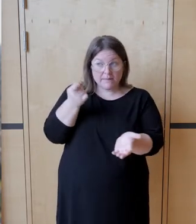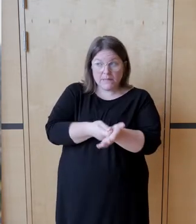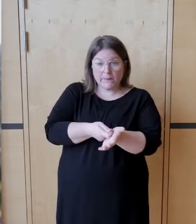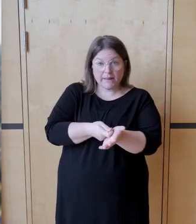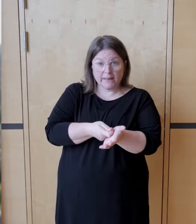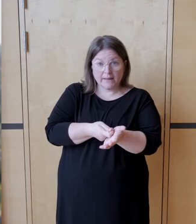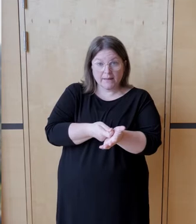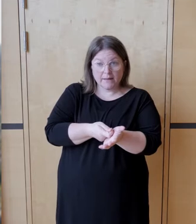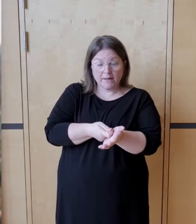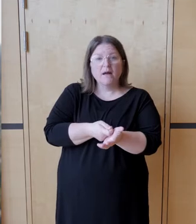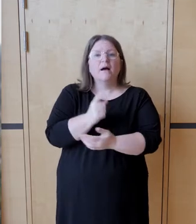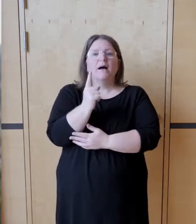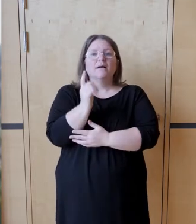Linnea Öhman Miljöpartiet Varsågod